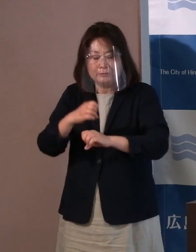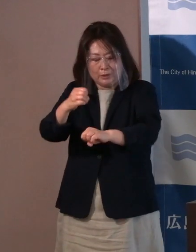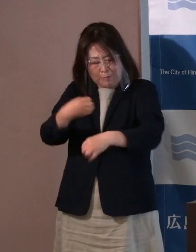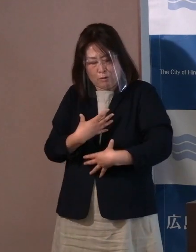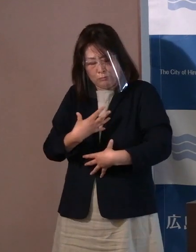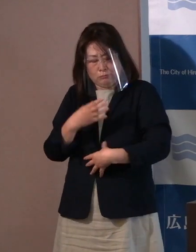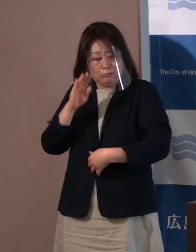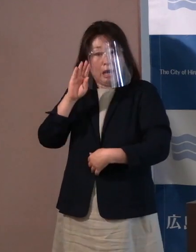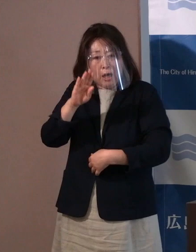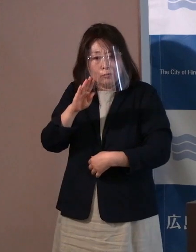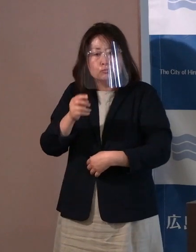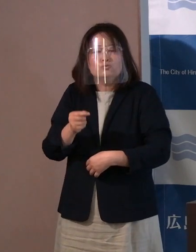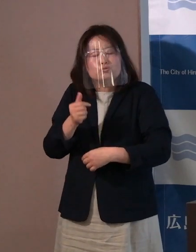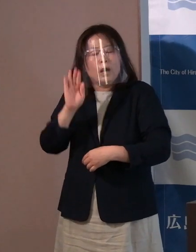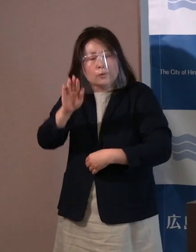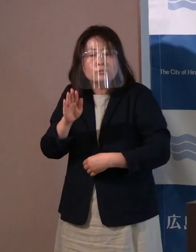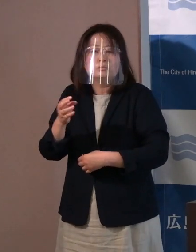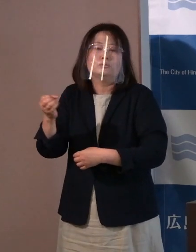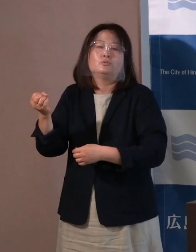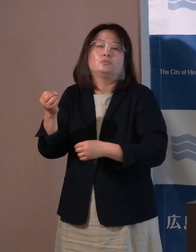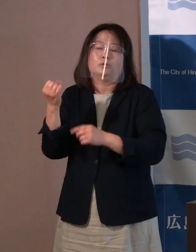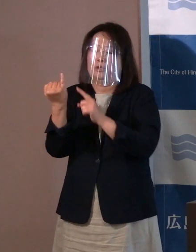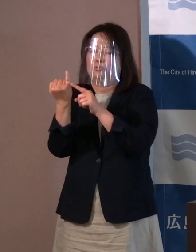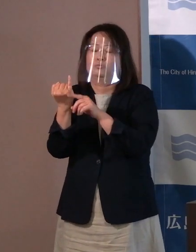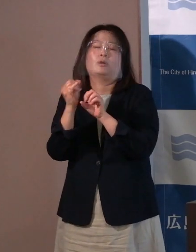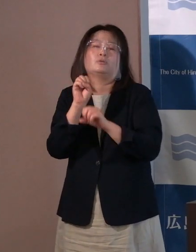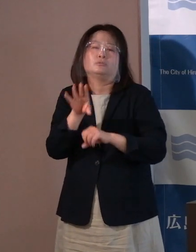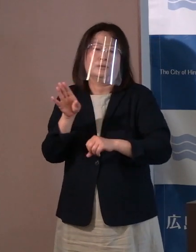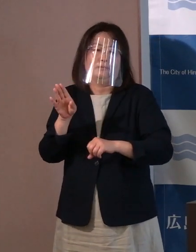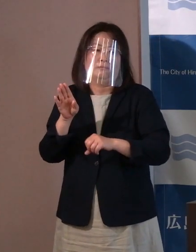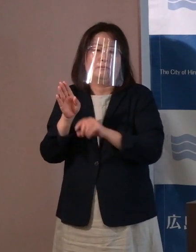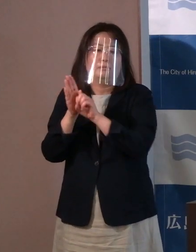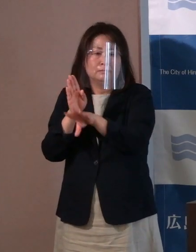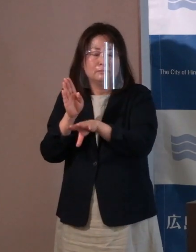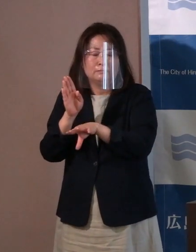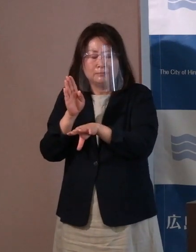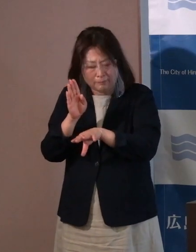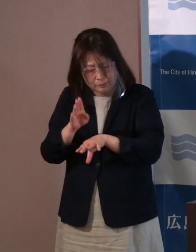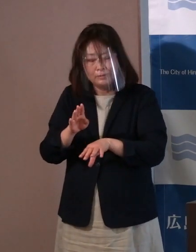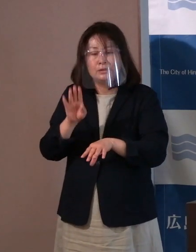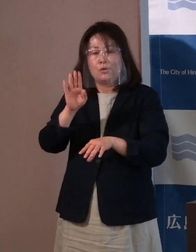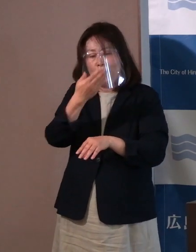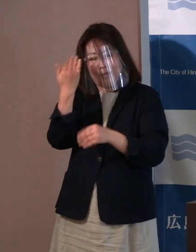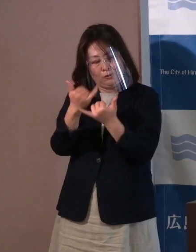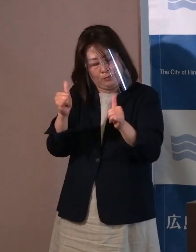改めてそういった思いをしっかりと 若い人に伝えられればというふうに思って､